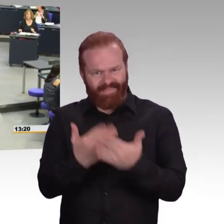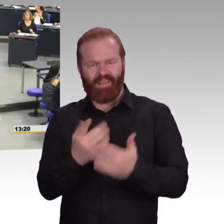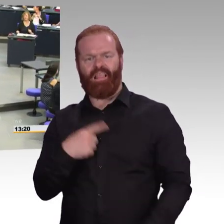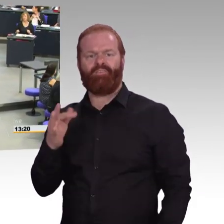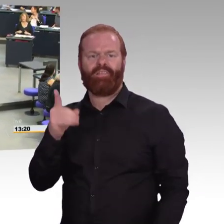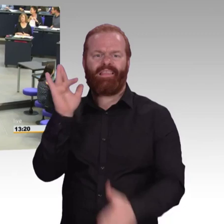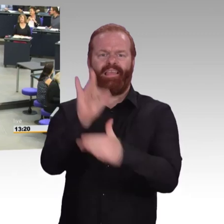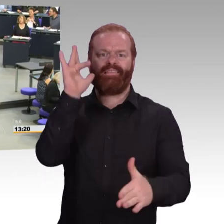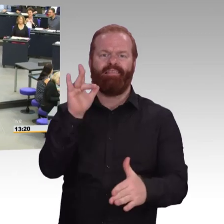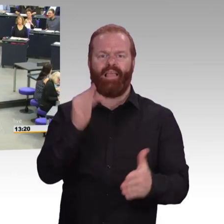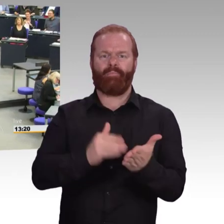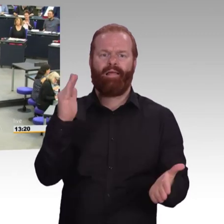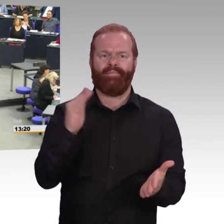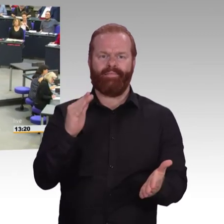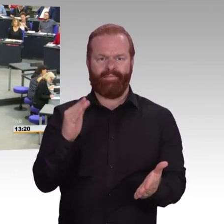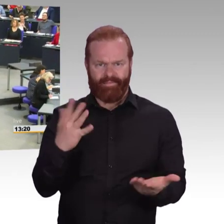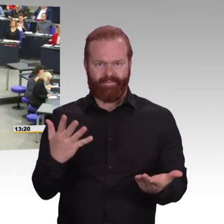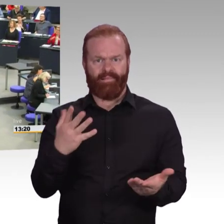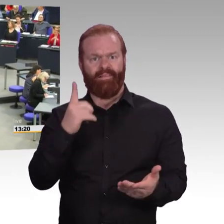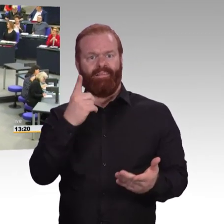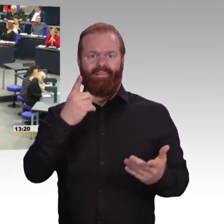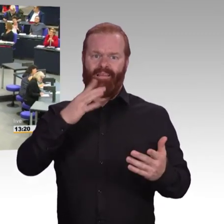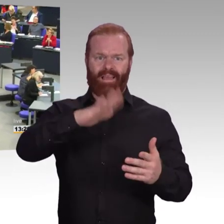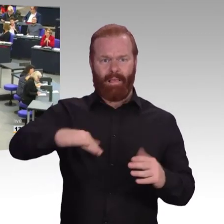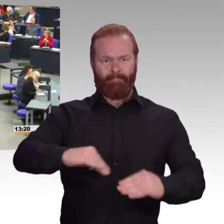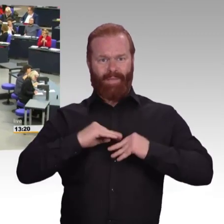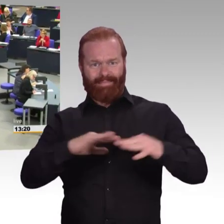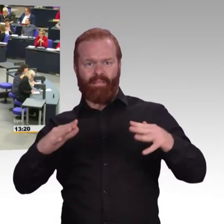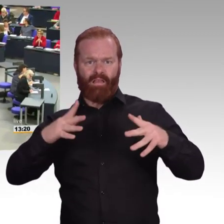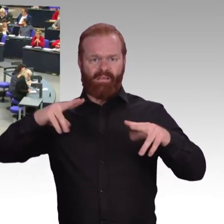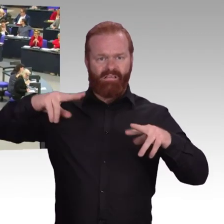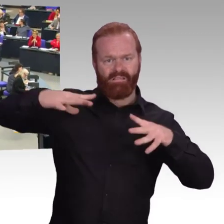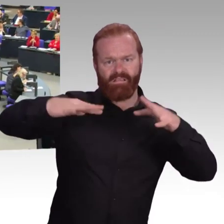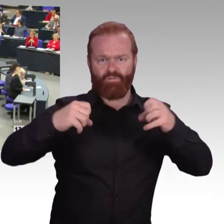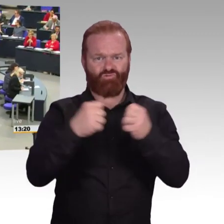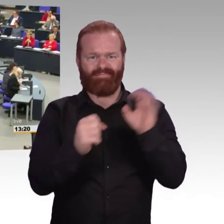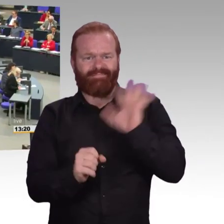(Sprecherwechsel) Ja, sehr geehrte Frau Präsidentin, verehrte Kolleginnen und Kollegen,